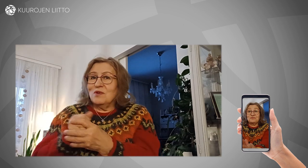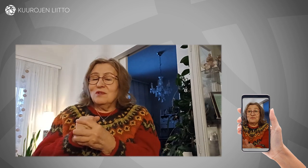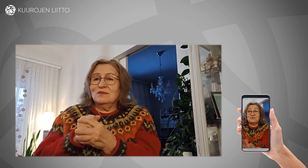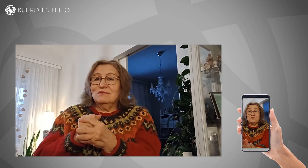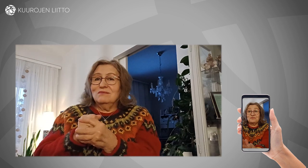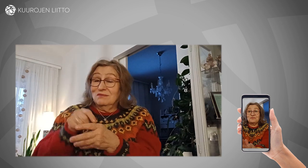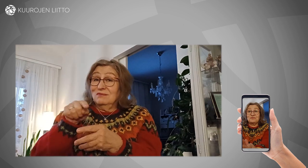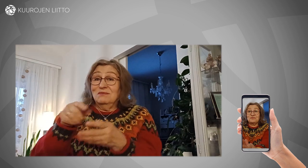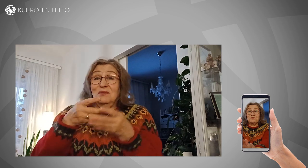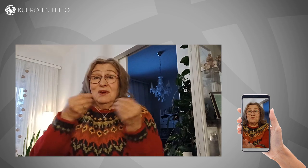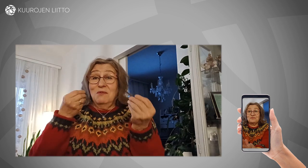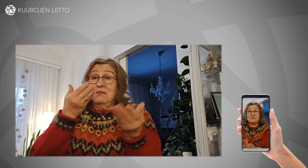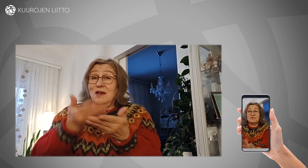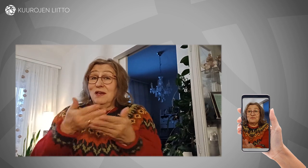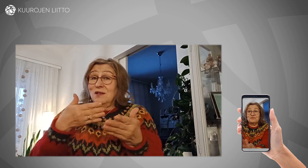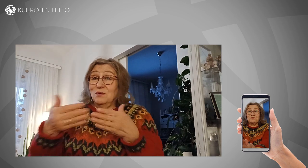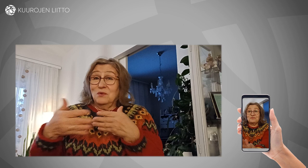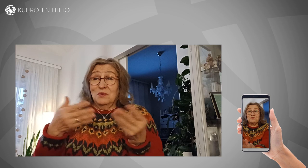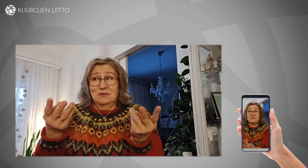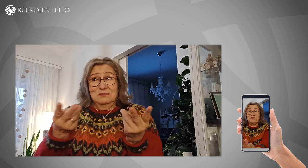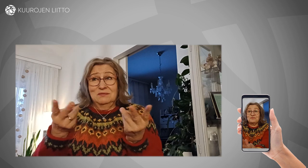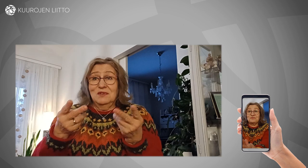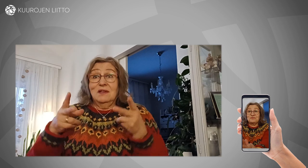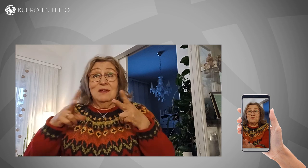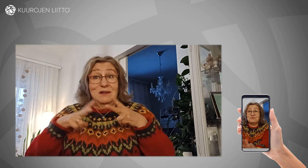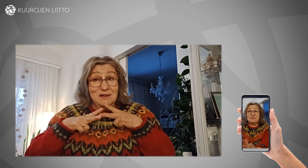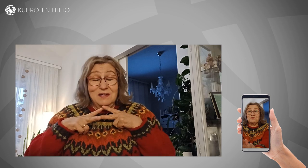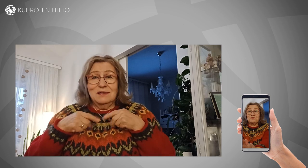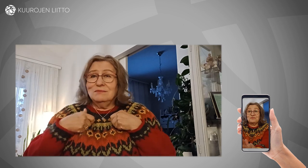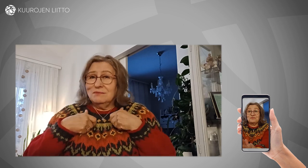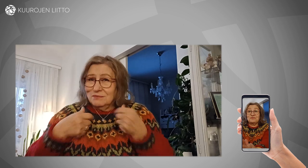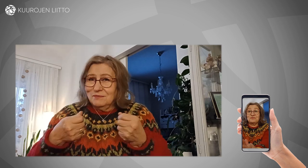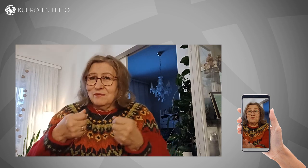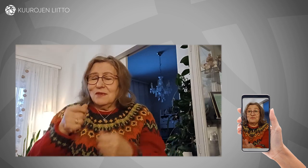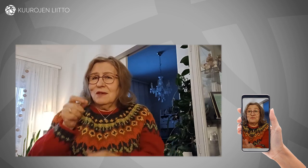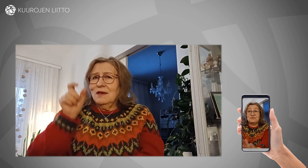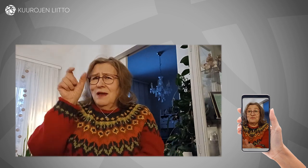Hän on osoittanut vapaaehtoistyöhön aikaa ja motivaatiota.